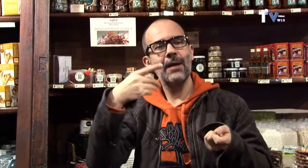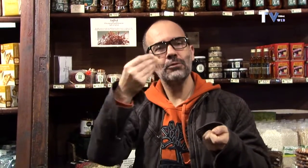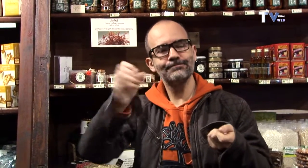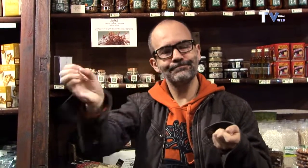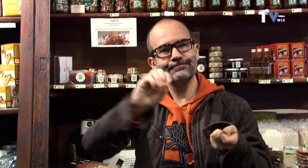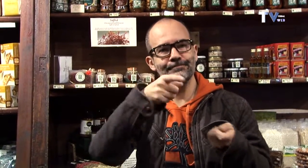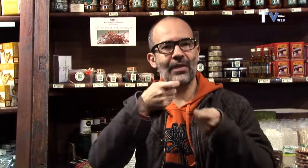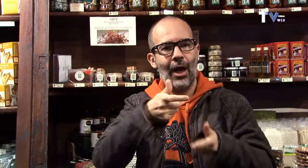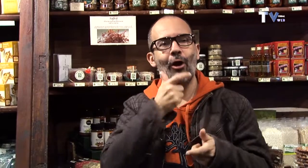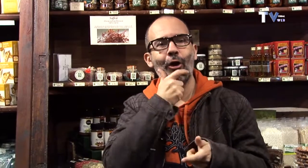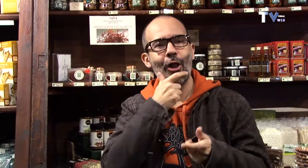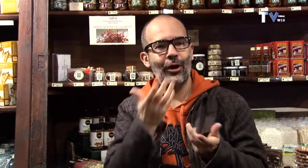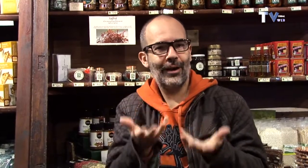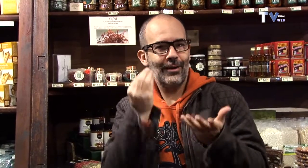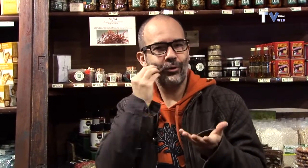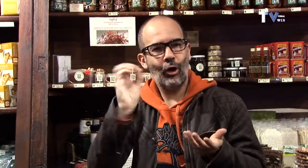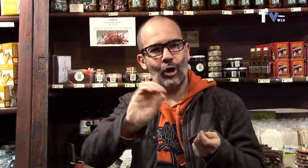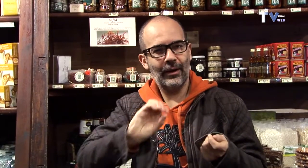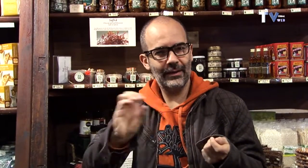Seguramente que para hacer las famosa paellas usáis